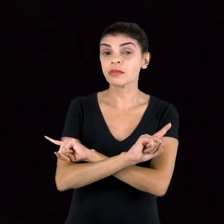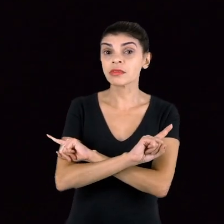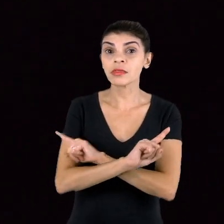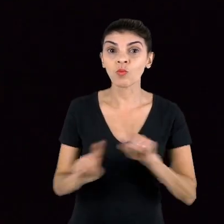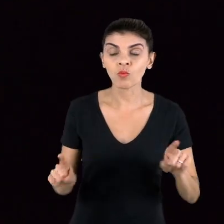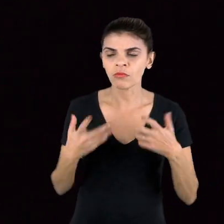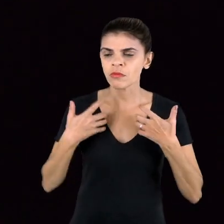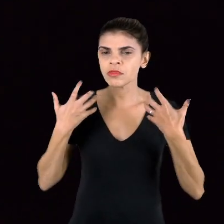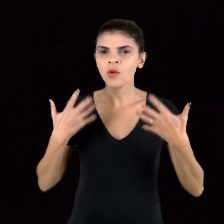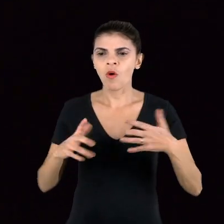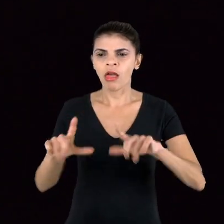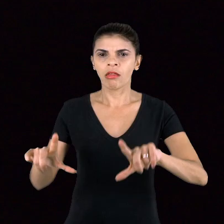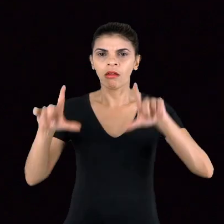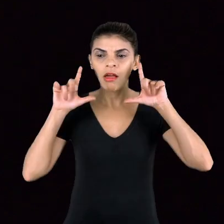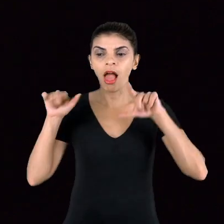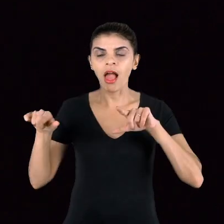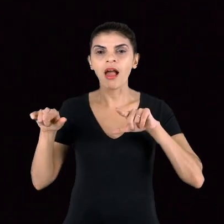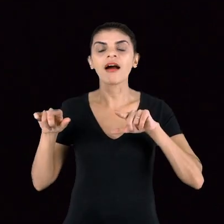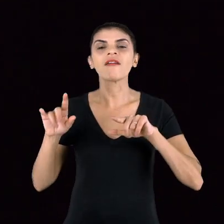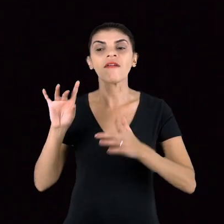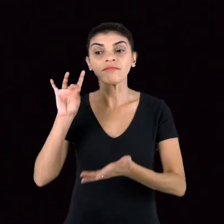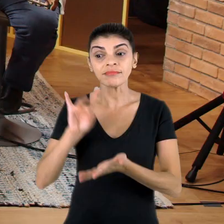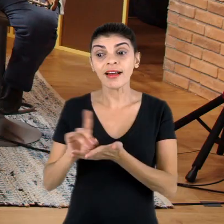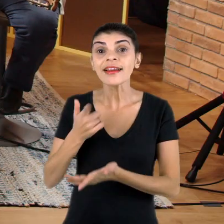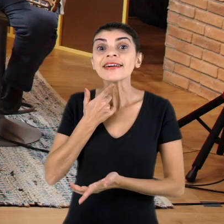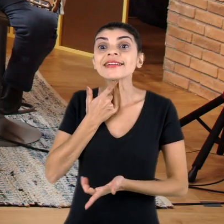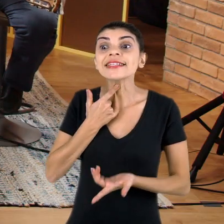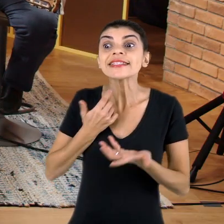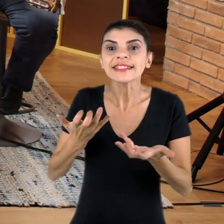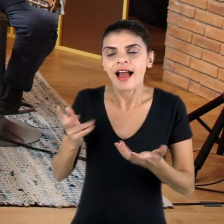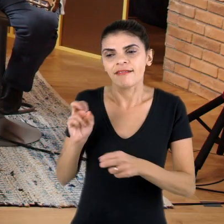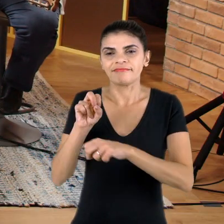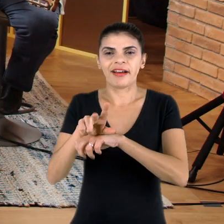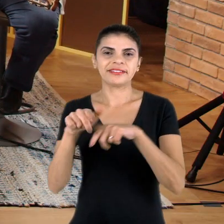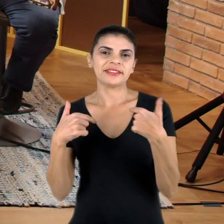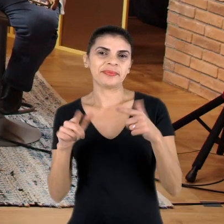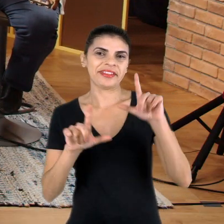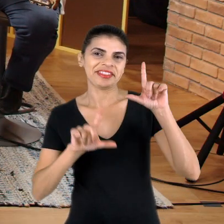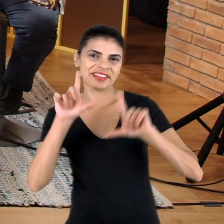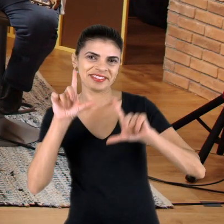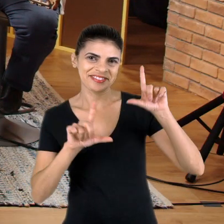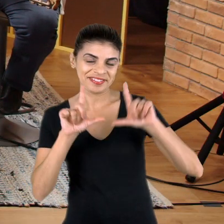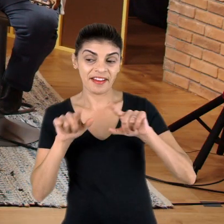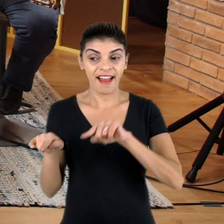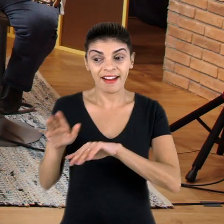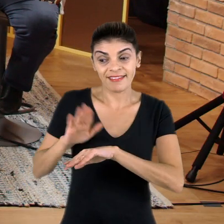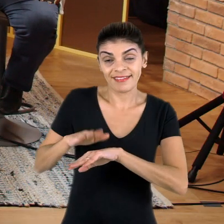Ela vai pra televisão quando ela quiser!" [ Risos ] "Ela vai..." - Você acabou indo várias vezes.